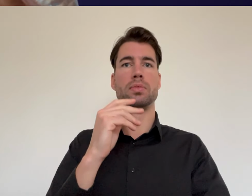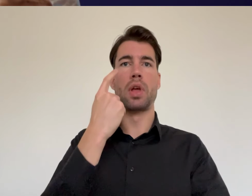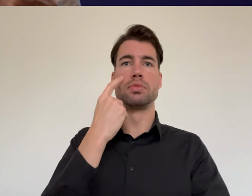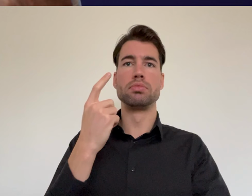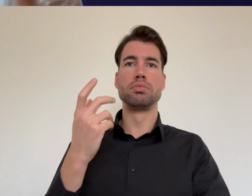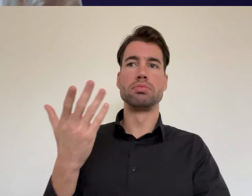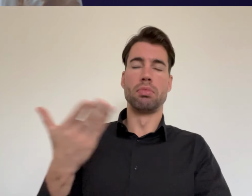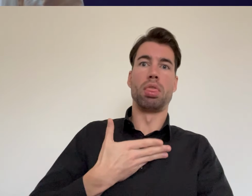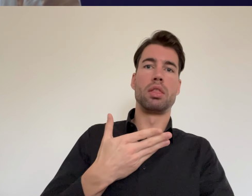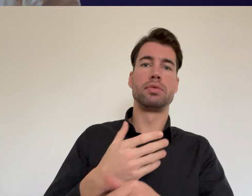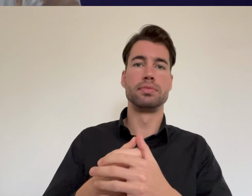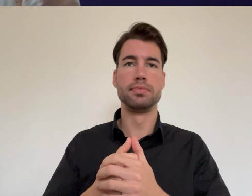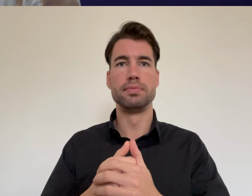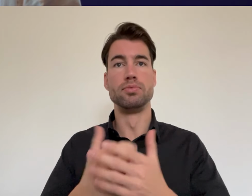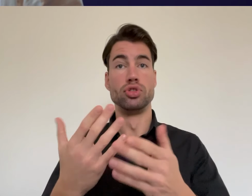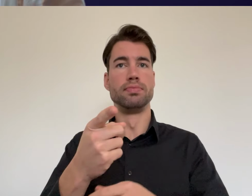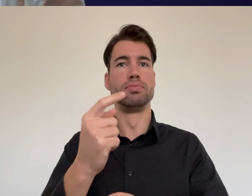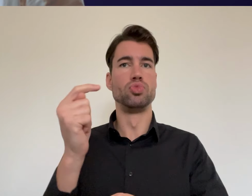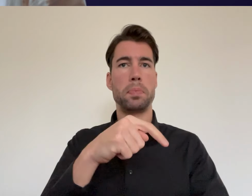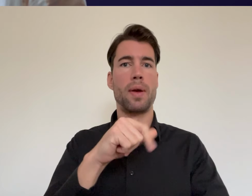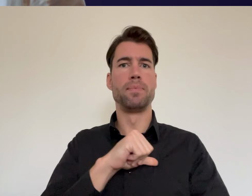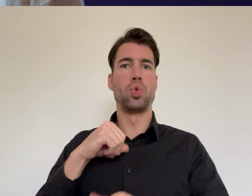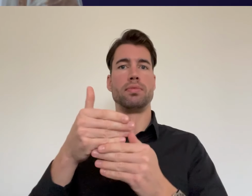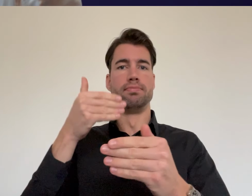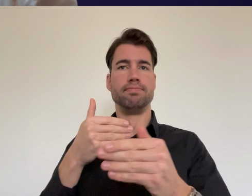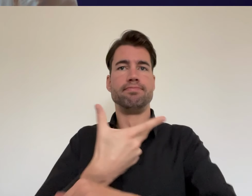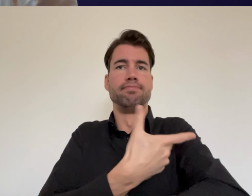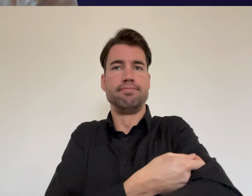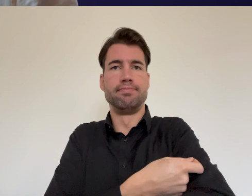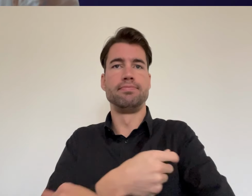een vervroegde booster vaccinatie, maar dat gaat niet in hetzelfde tempo als voor